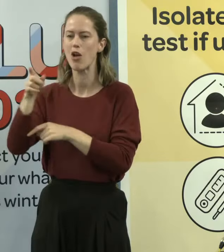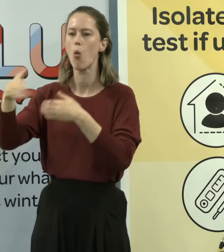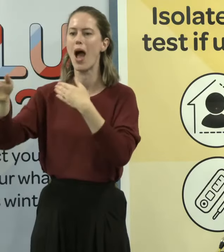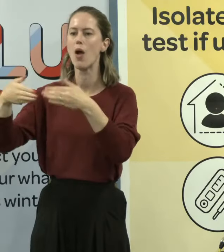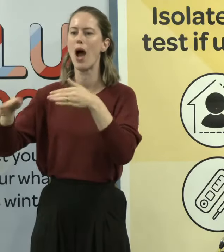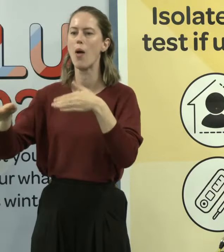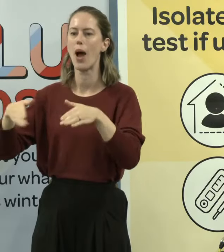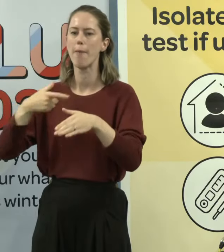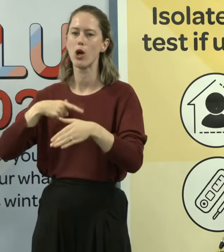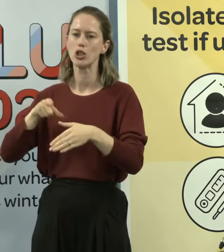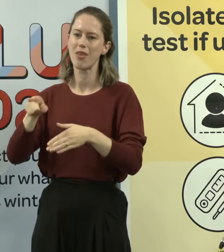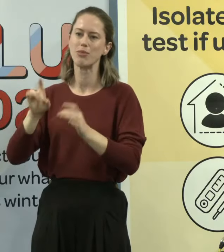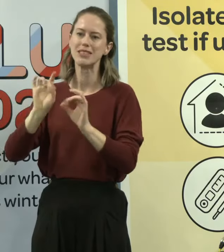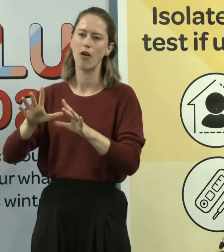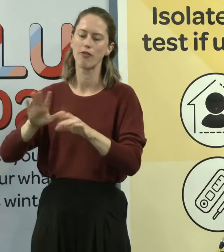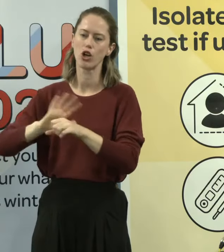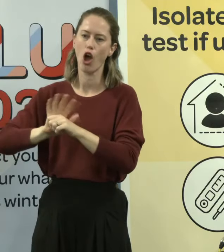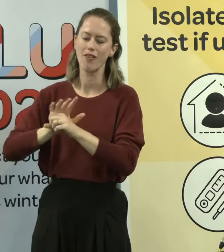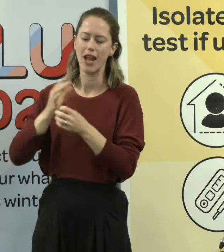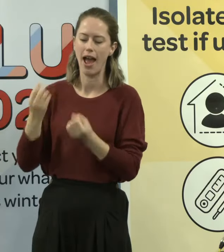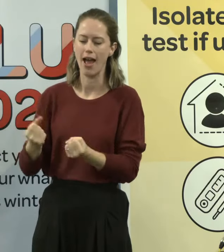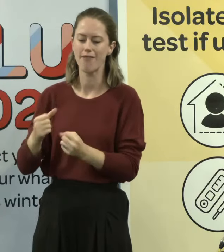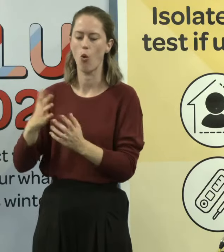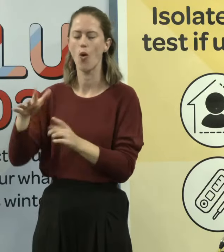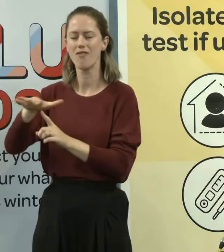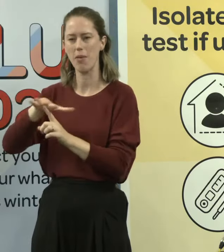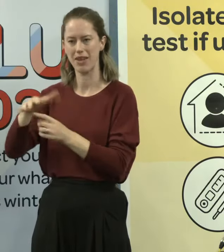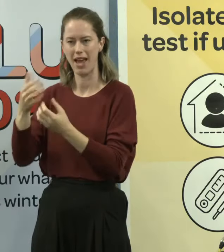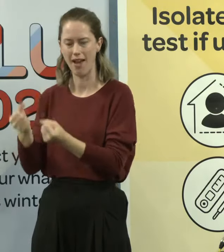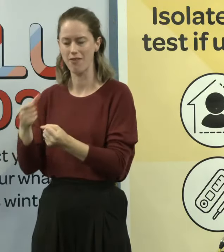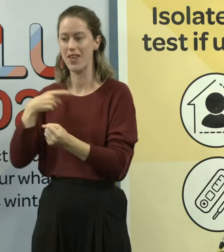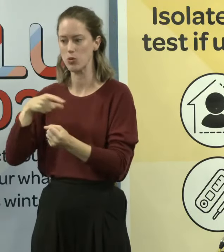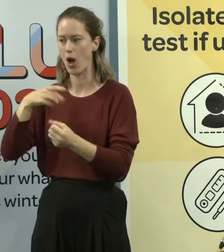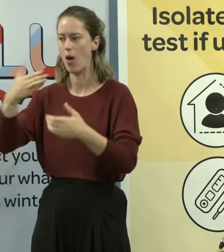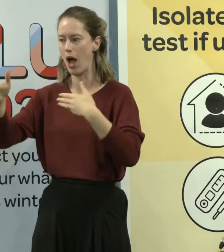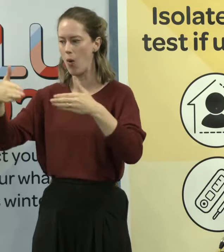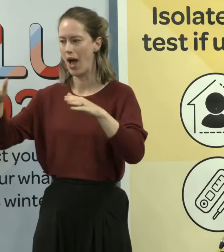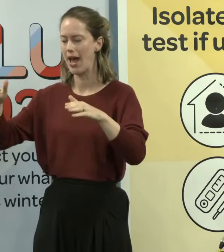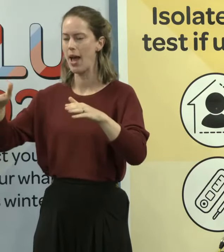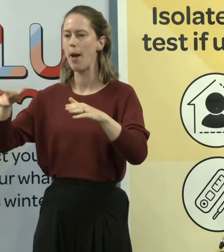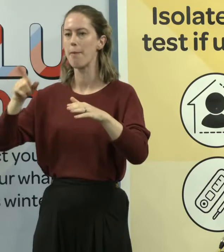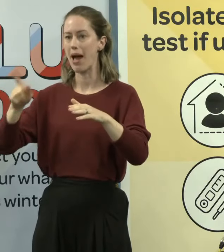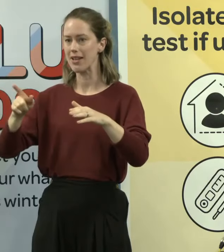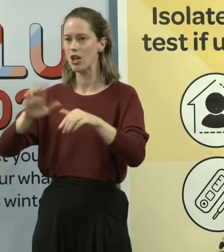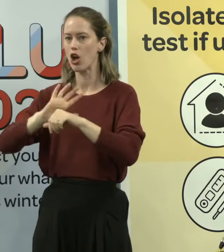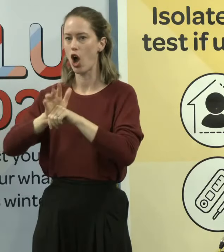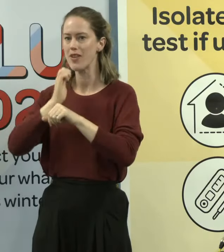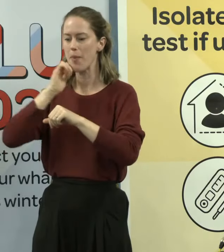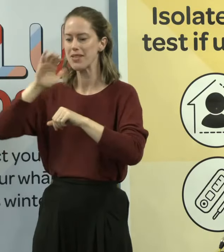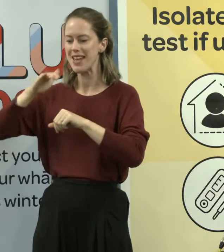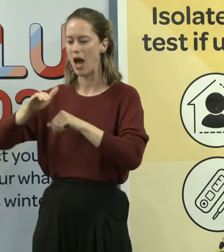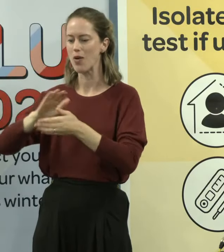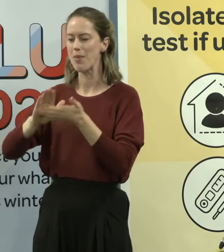Ehara tena i te mea he iti noa nga tangata kei te hohipera,